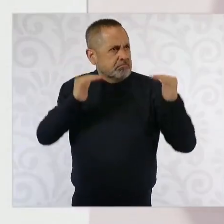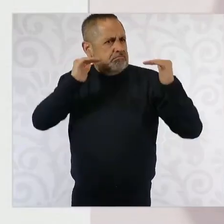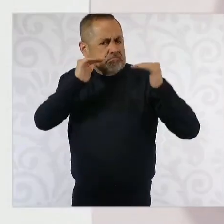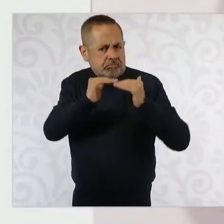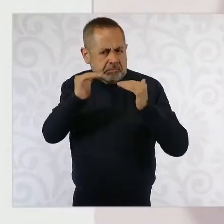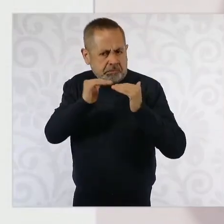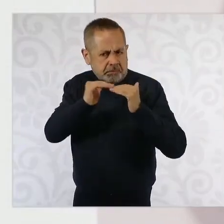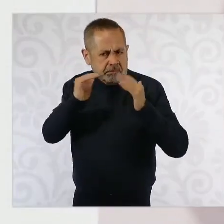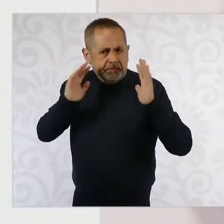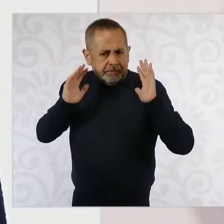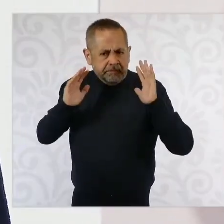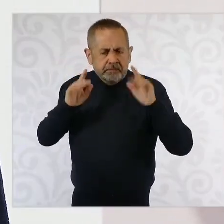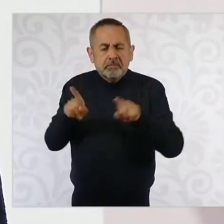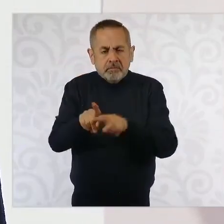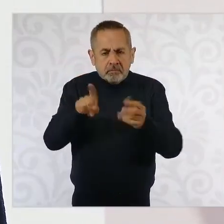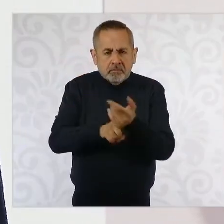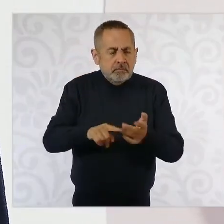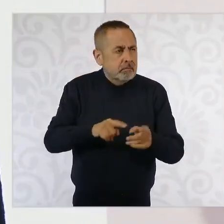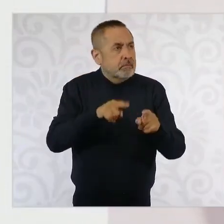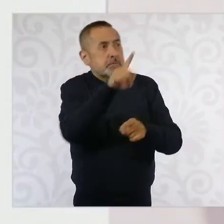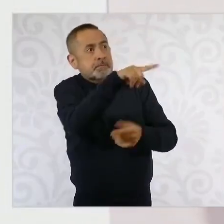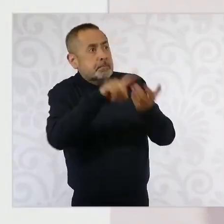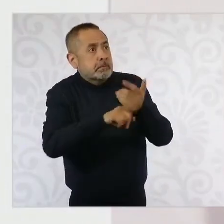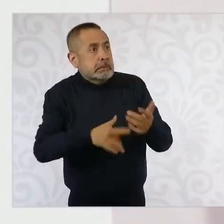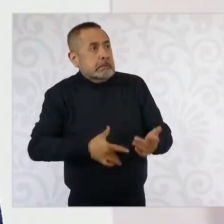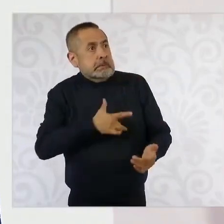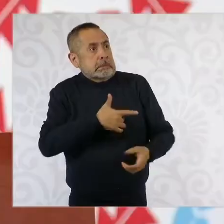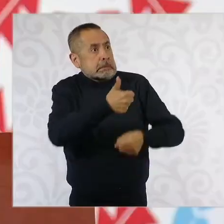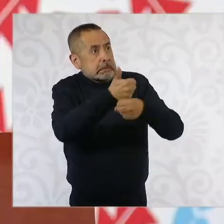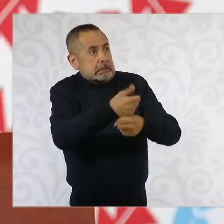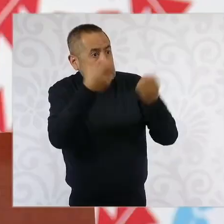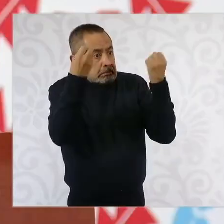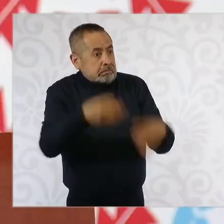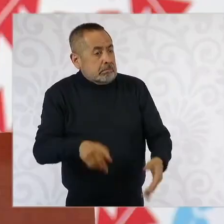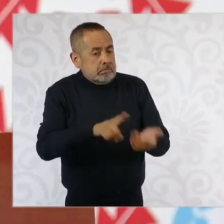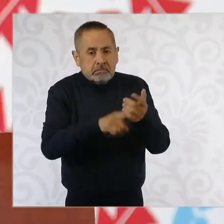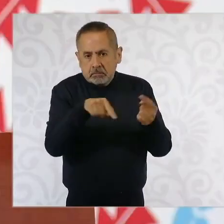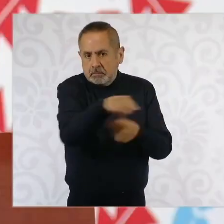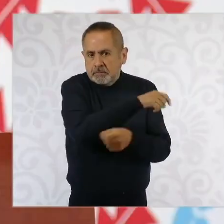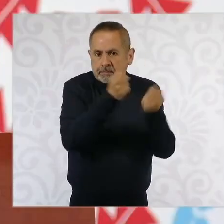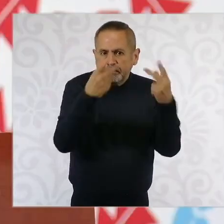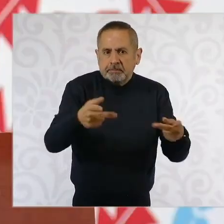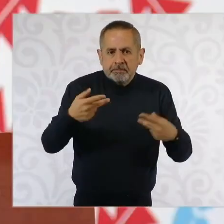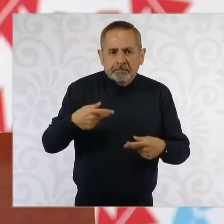que colaborar hasta por razones humanitarias de la crisis de consumo de fentanil o de drogas